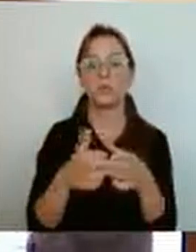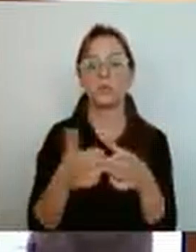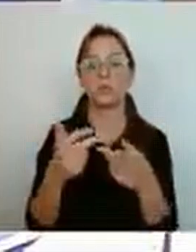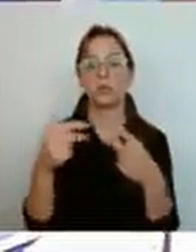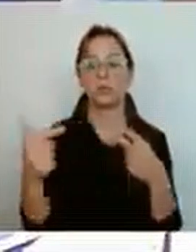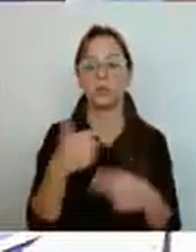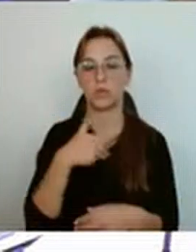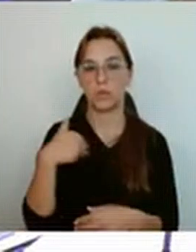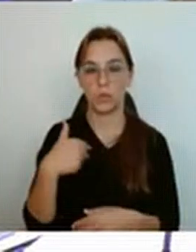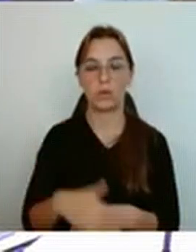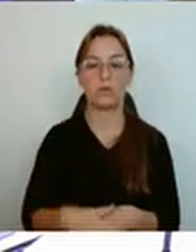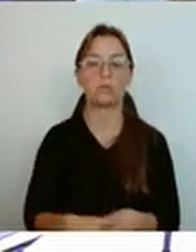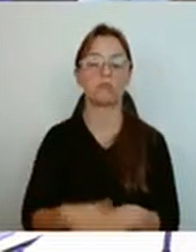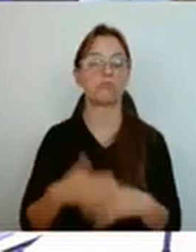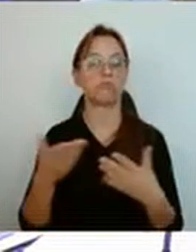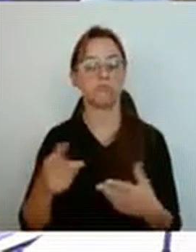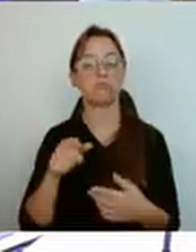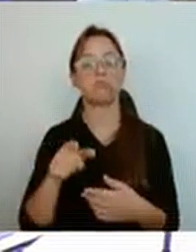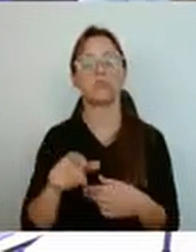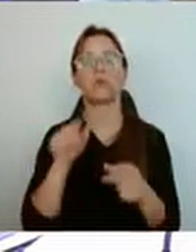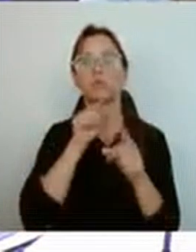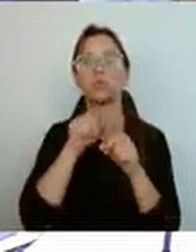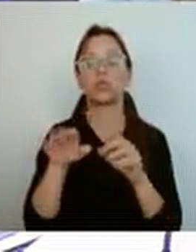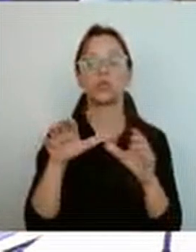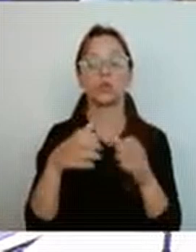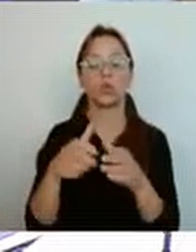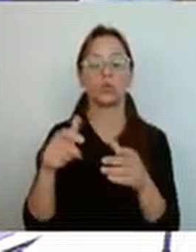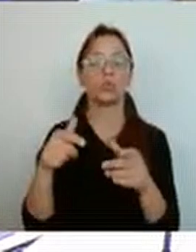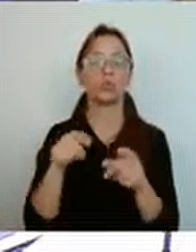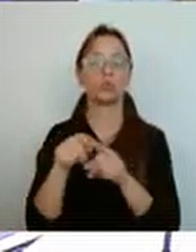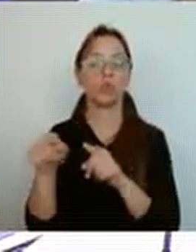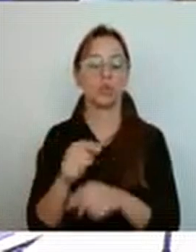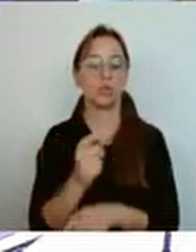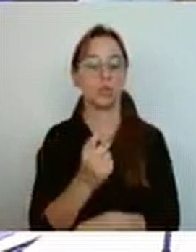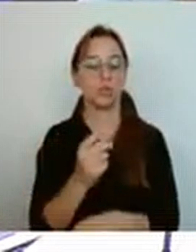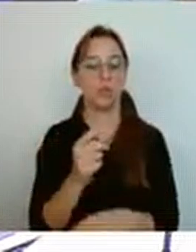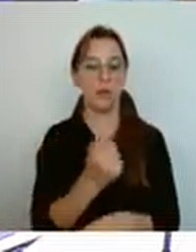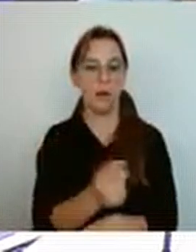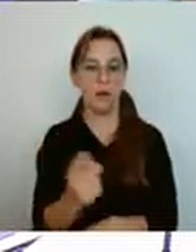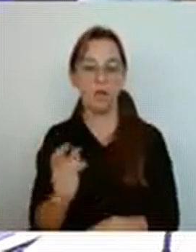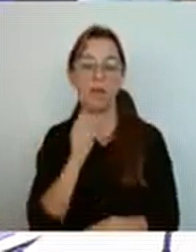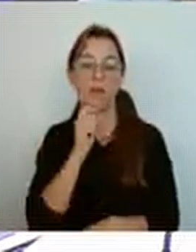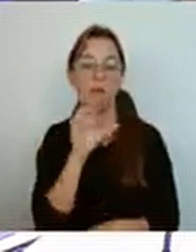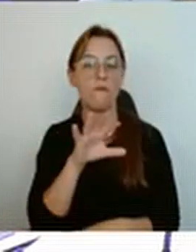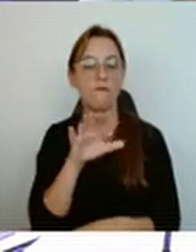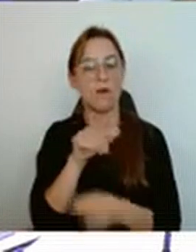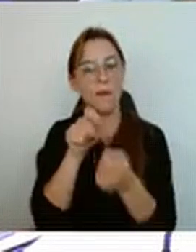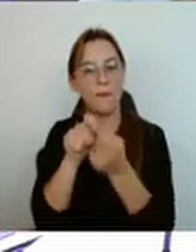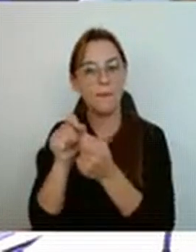deputados de cada grupo político podiam realizar de forma próxima interventiva o